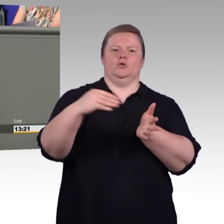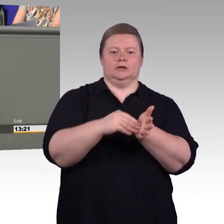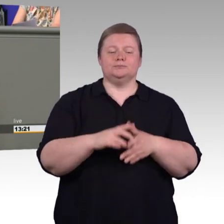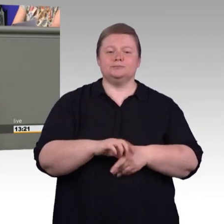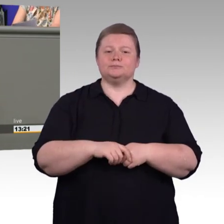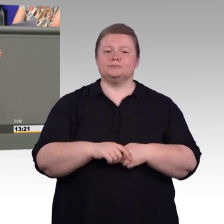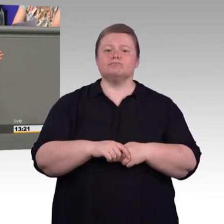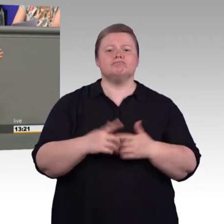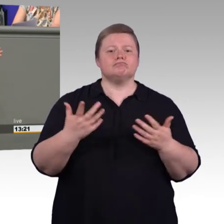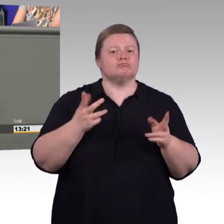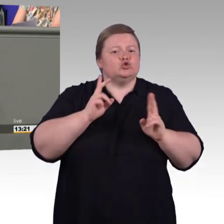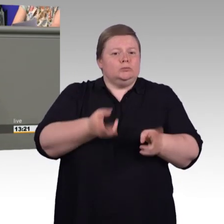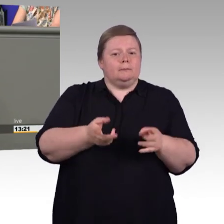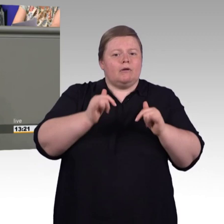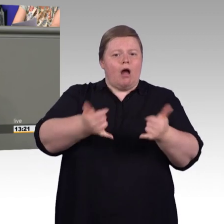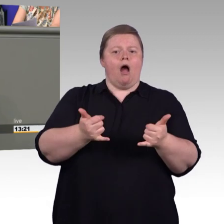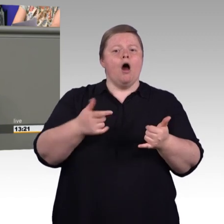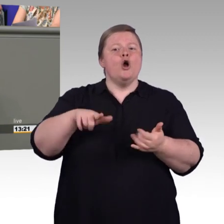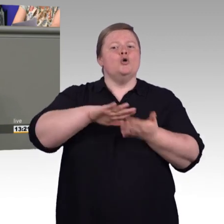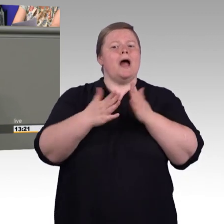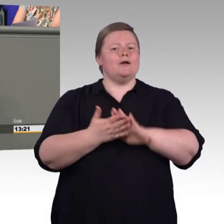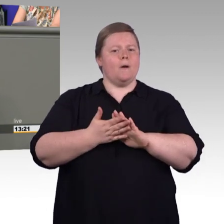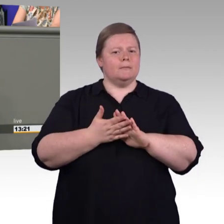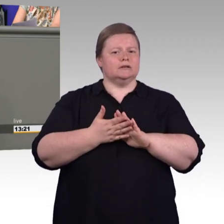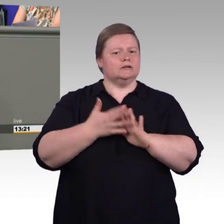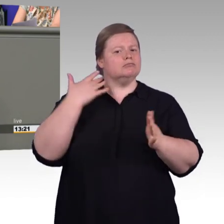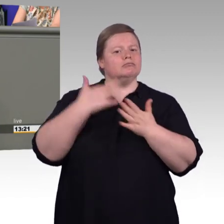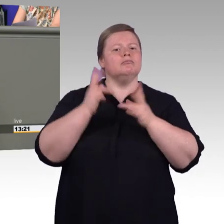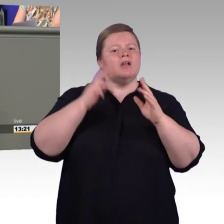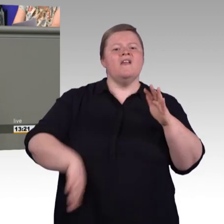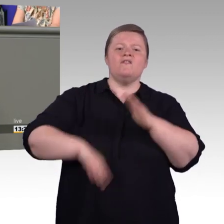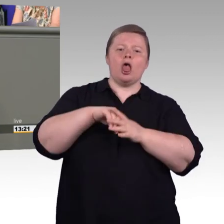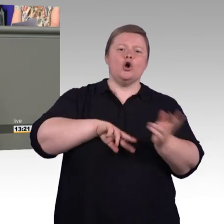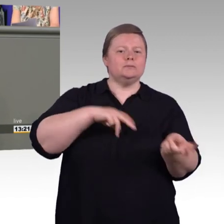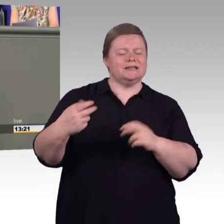Ja, Sie haben ja auch keinen Gemeinsam gemacht. Die Antwort wissen Sie aber bereits.